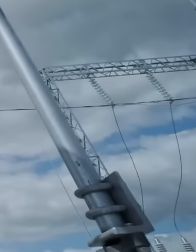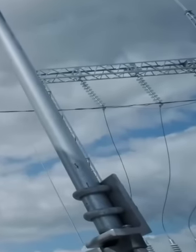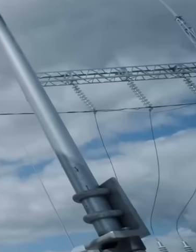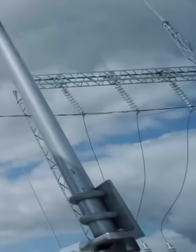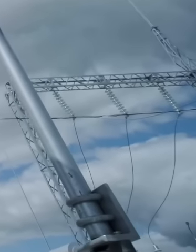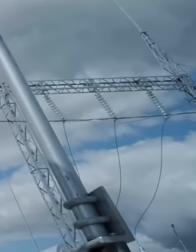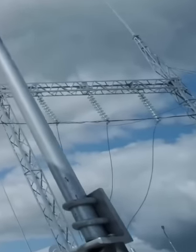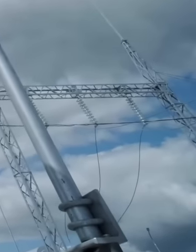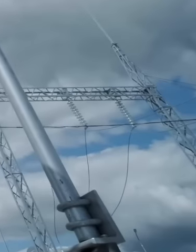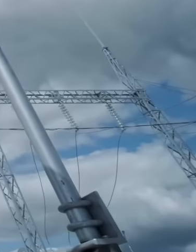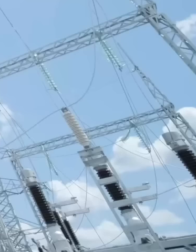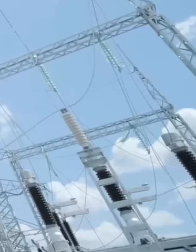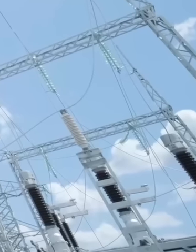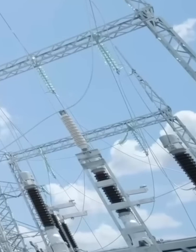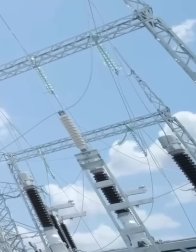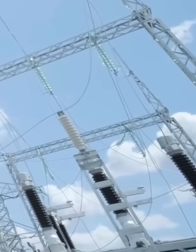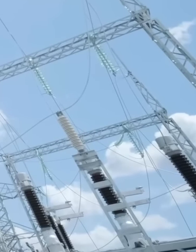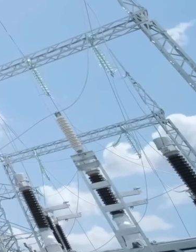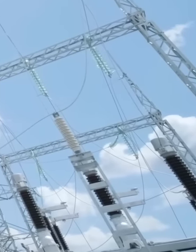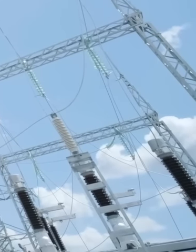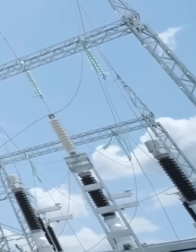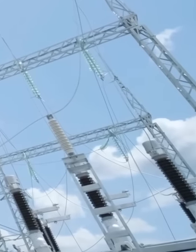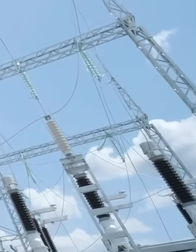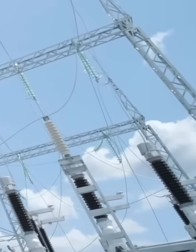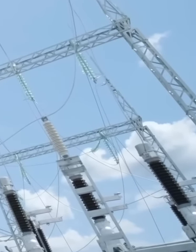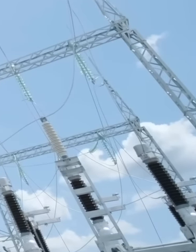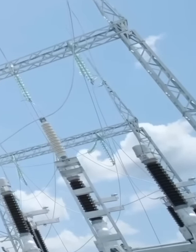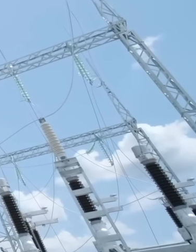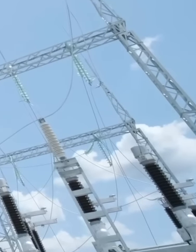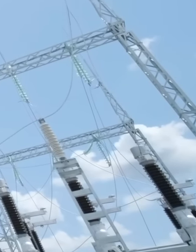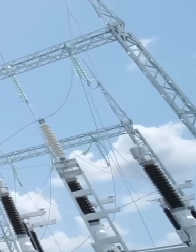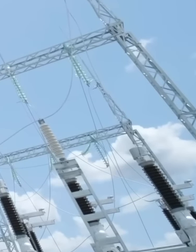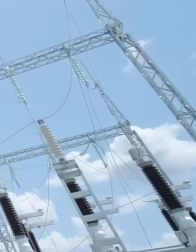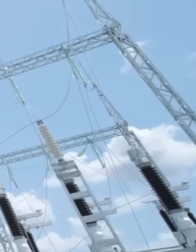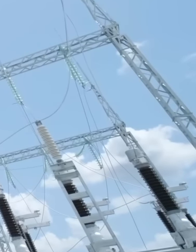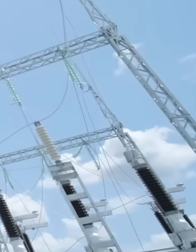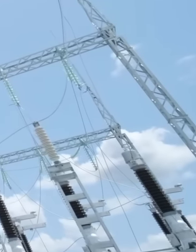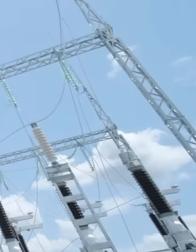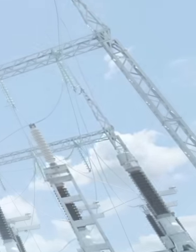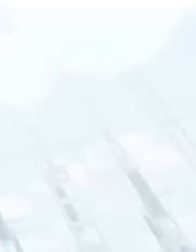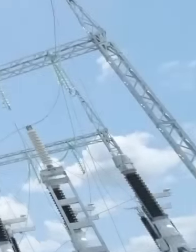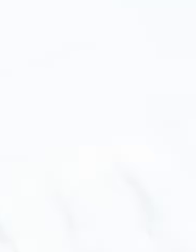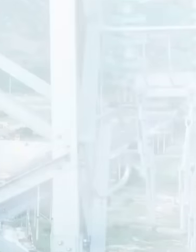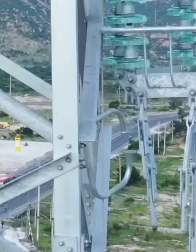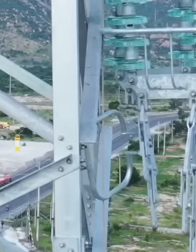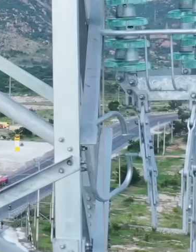Chicua Segundo y Malpaso en Chiapas entre julio de 2026 y agosto de 2027.